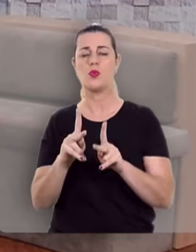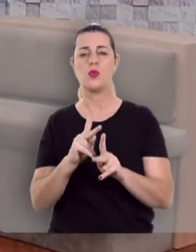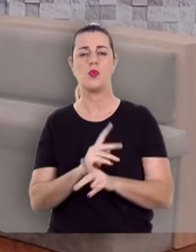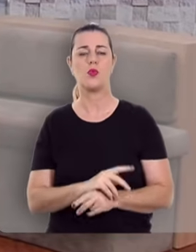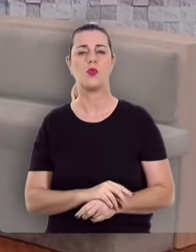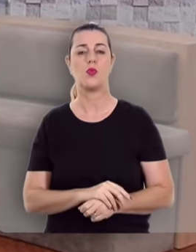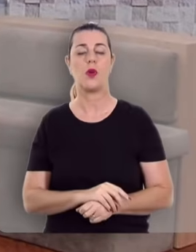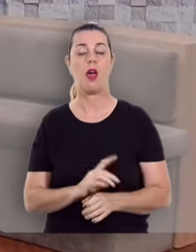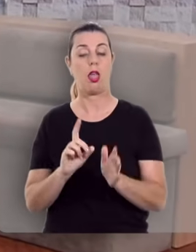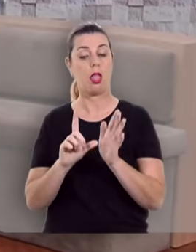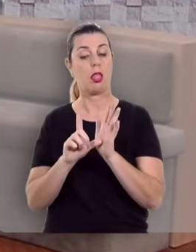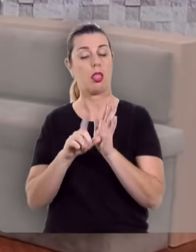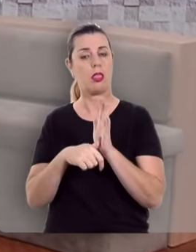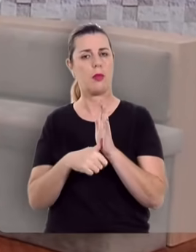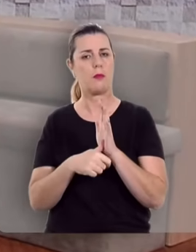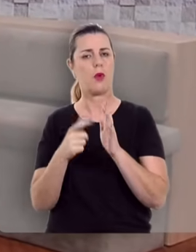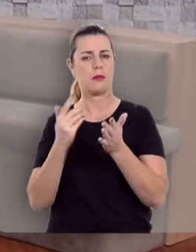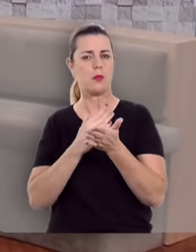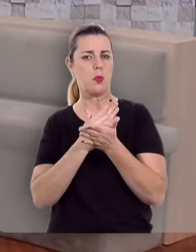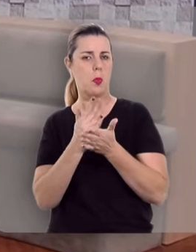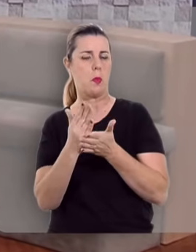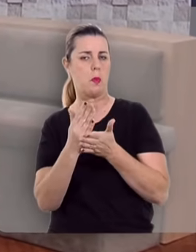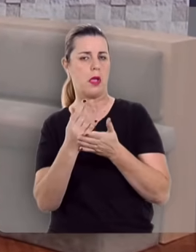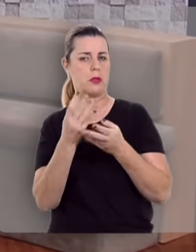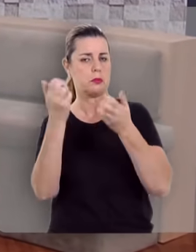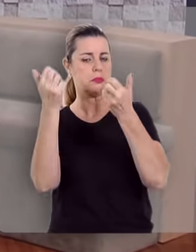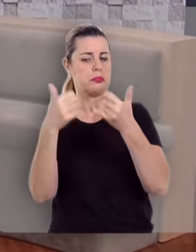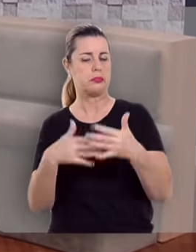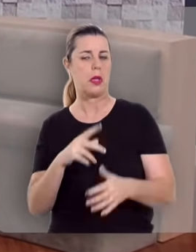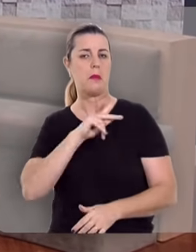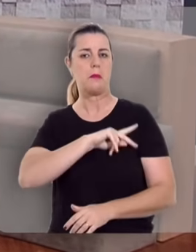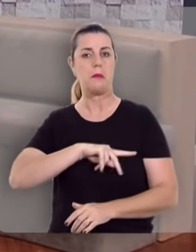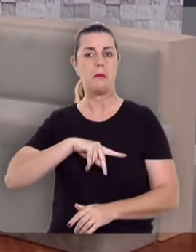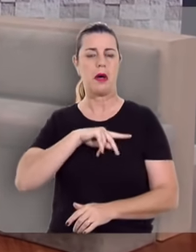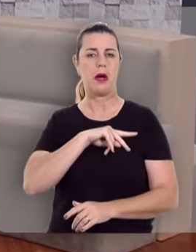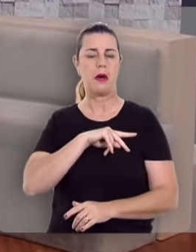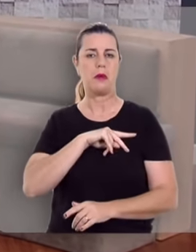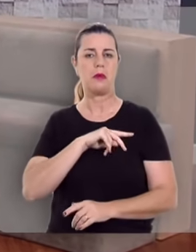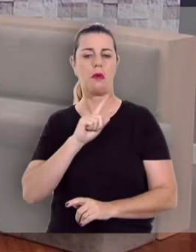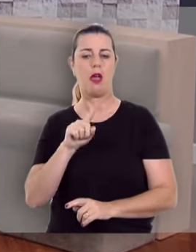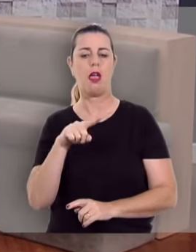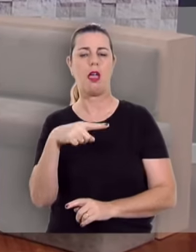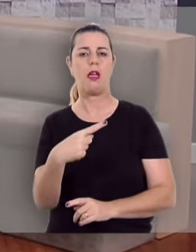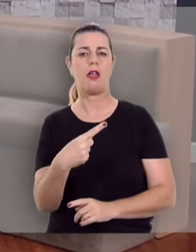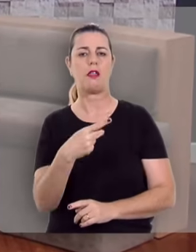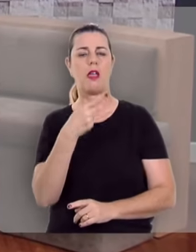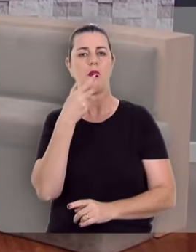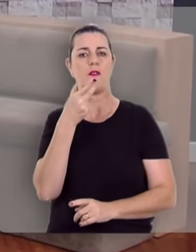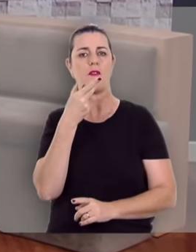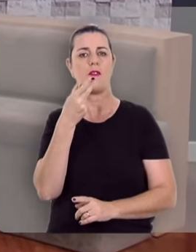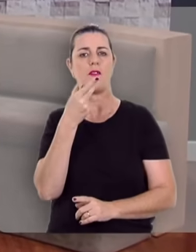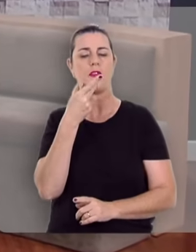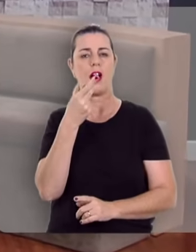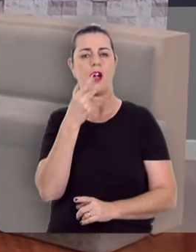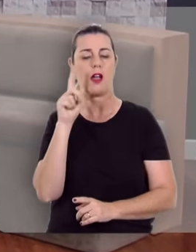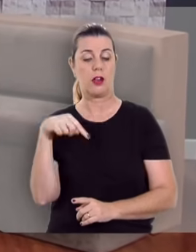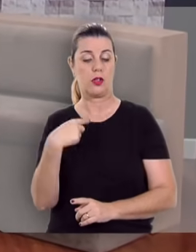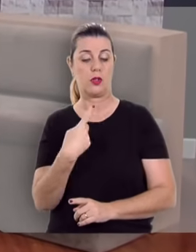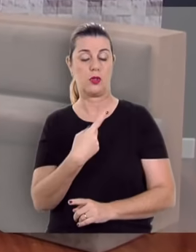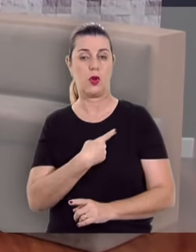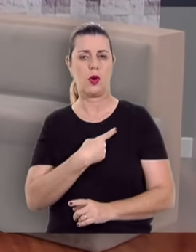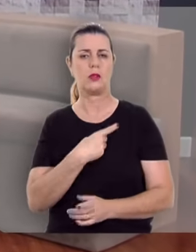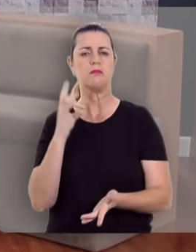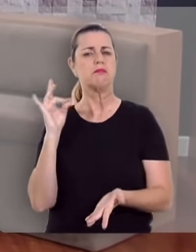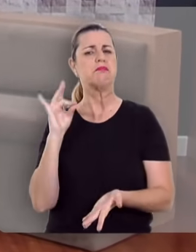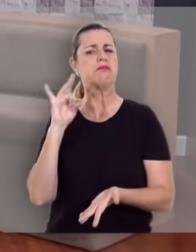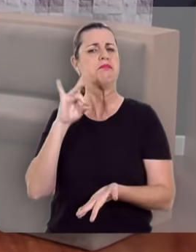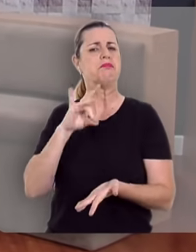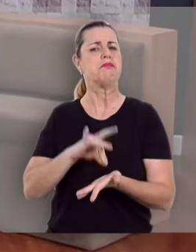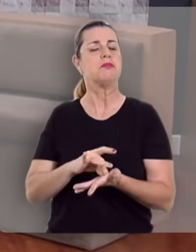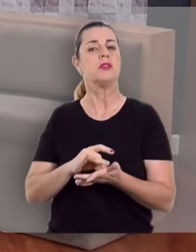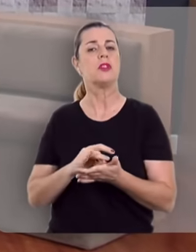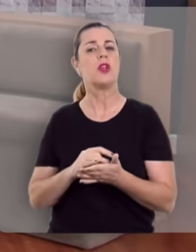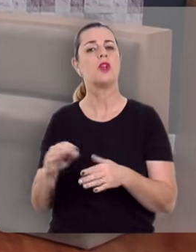e depois dessa introdução o apóstolo Paulo Então vai detidamente nos falar com mais precisão sobre